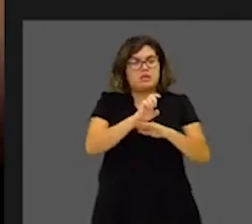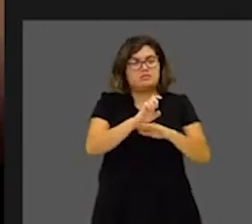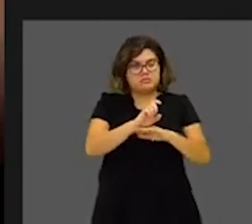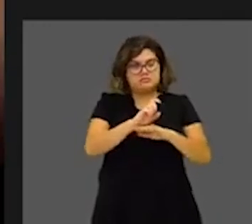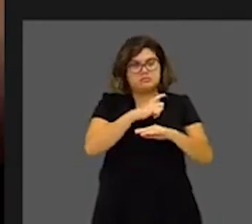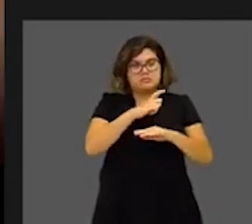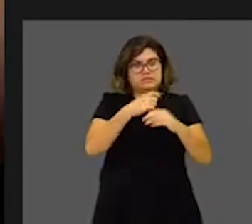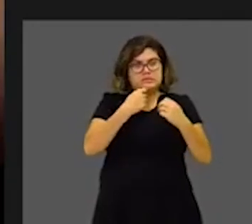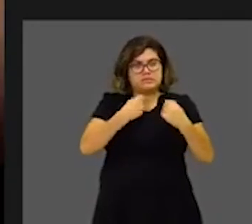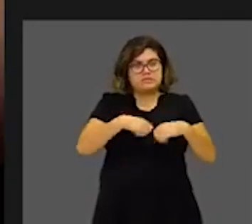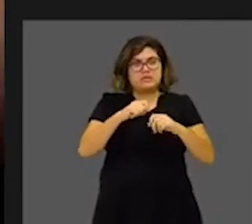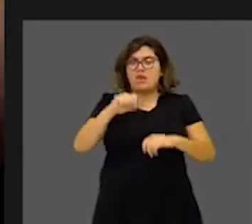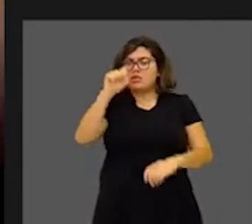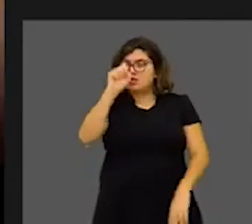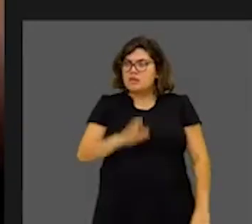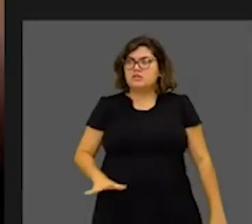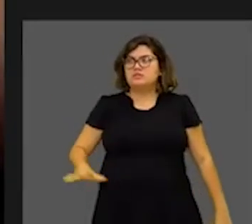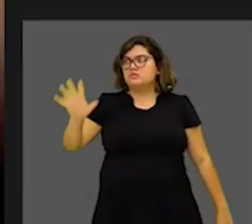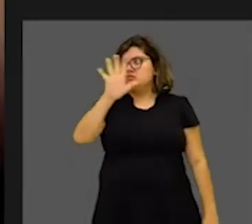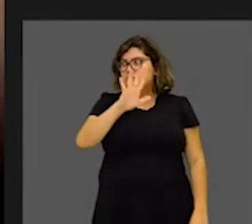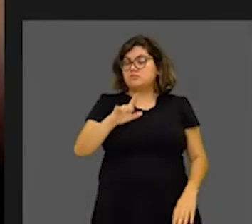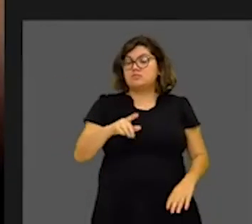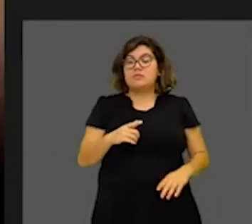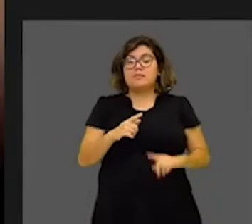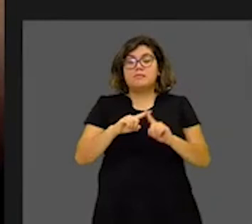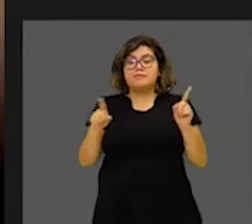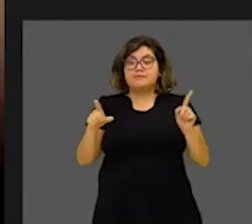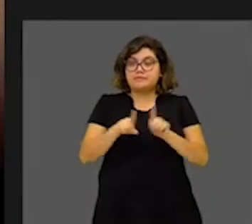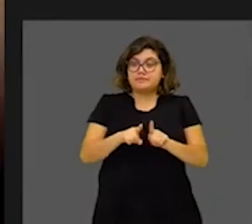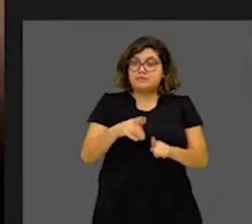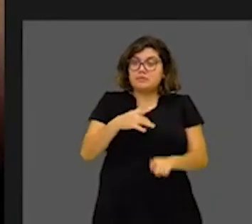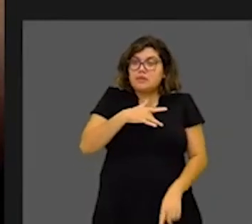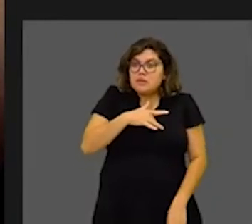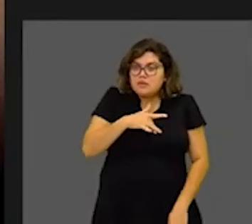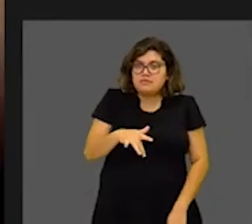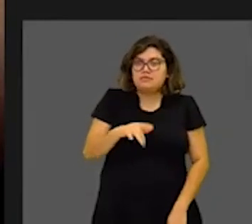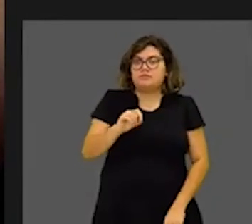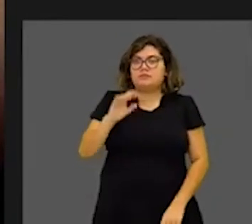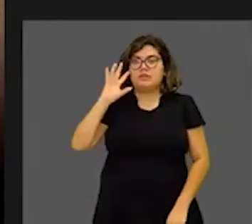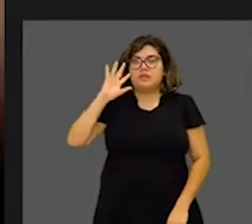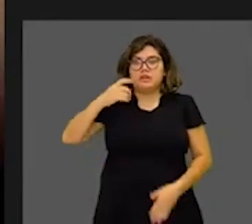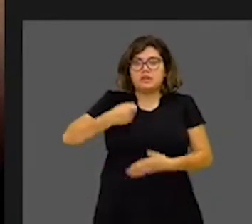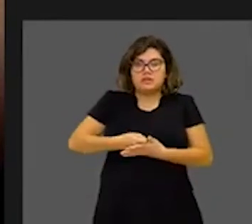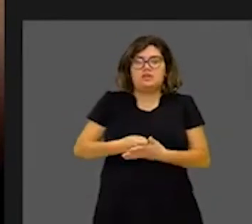nível nacional e por outro lado eu também lamento um pouco a decisão é do próprio Poder Legislativo